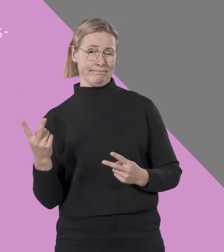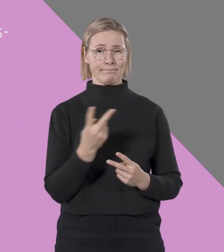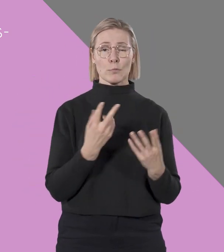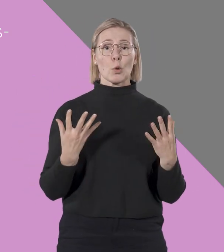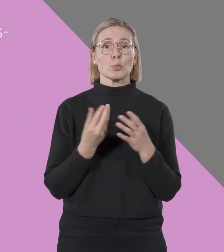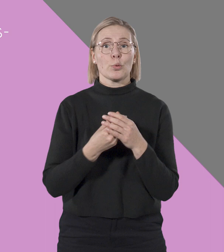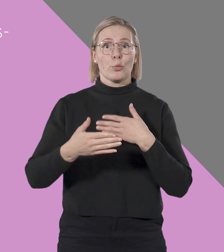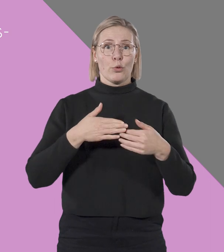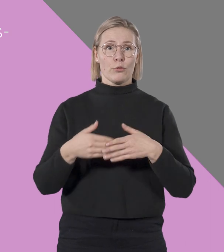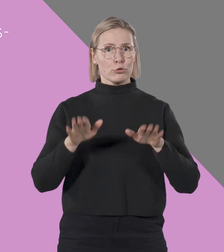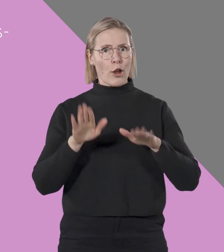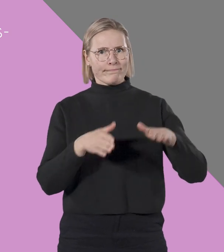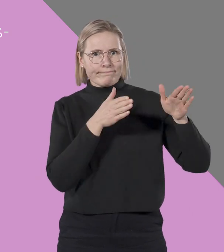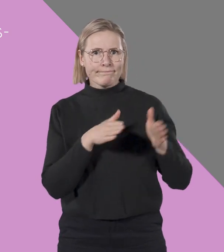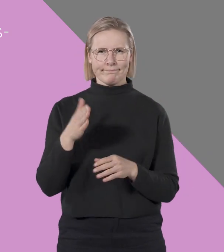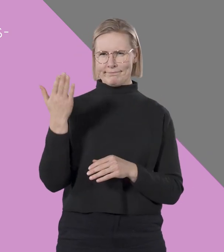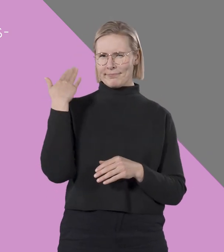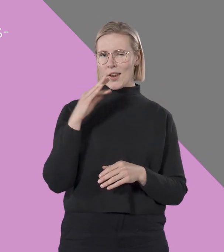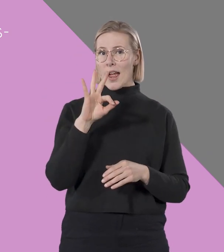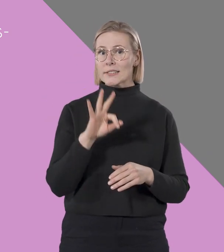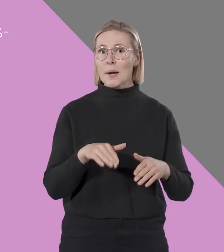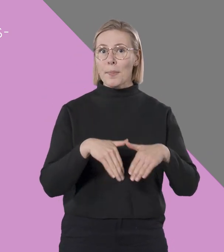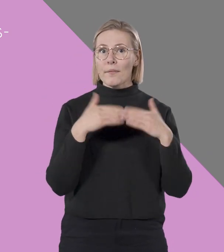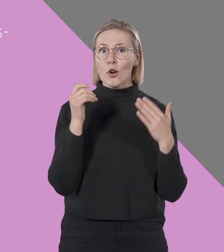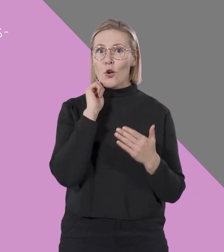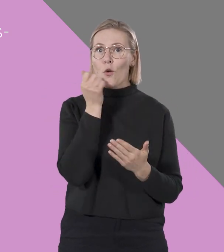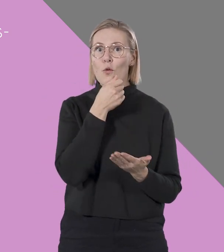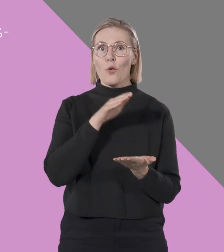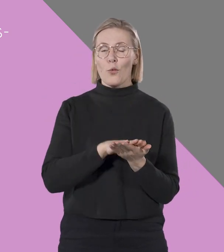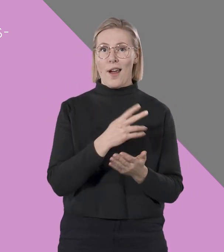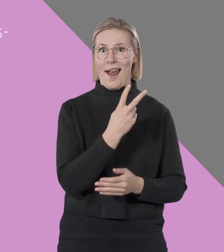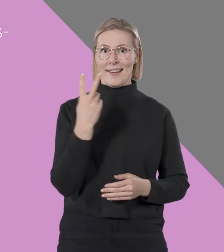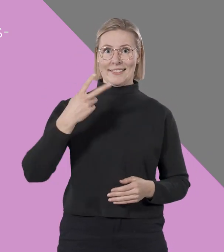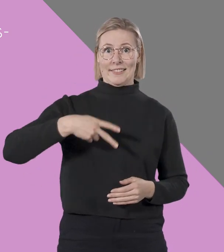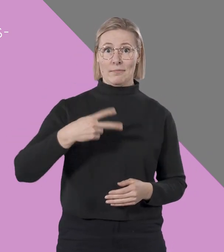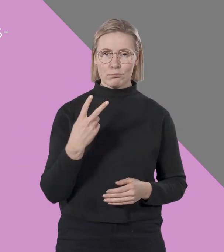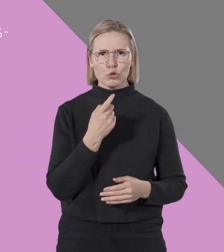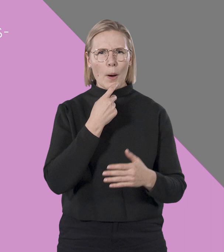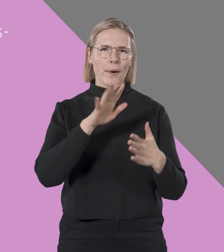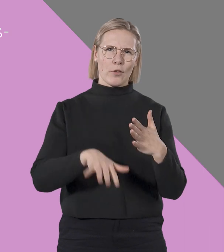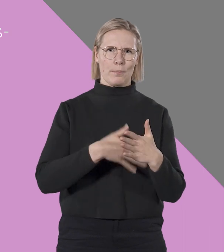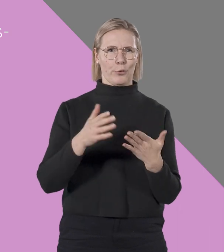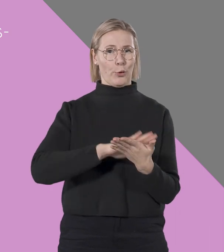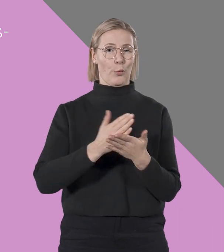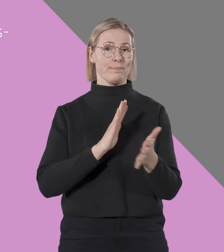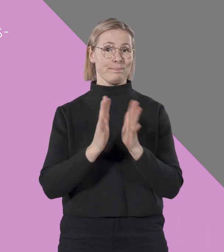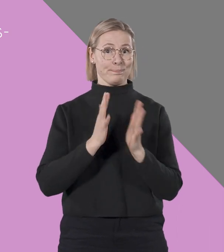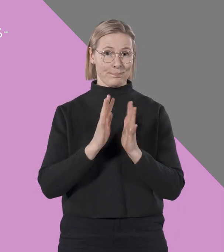järjestivät yhteistyössä 8.12.2022 suomalaiselle viittomakielelle tulkatun -